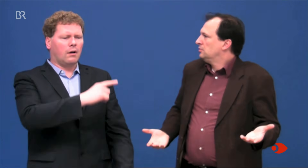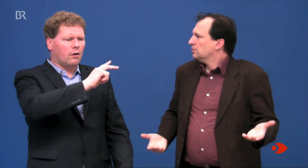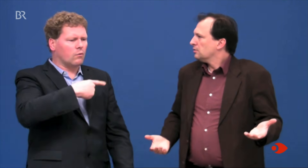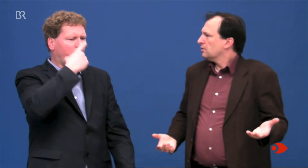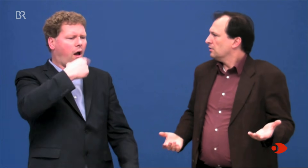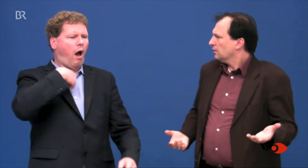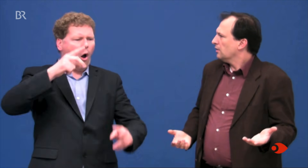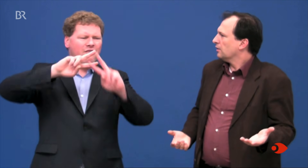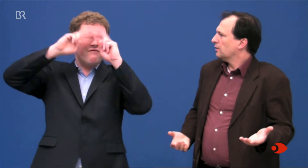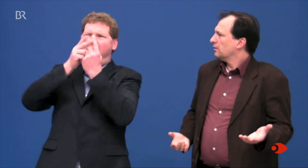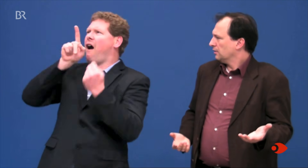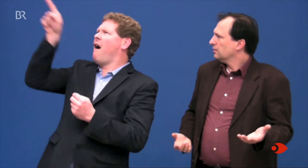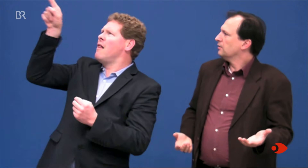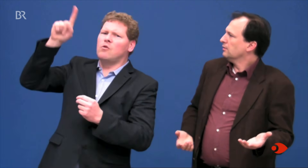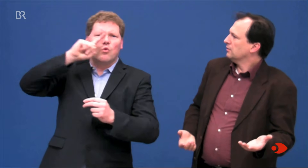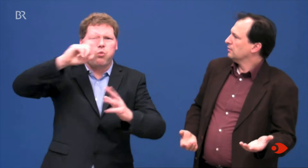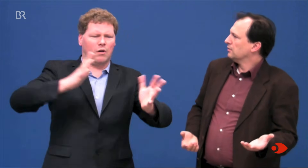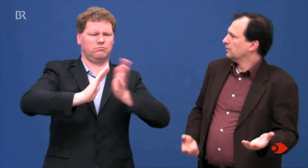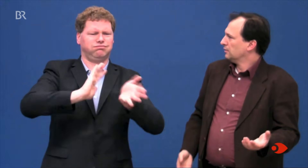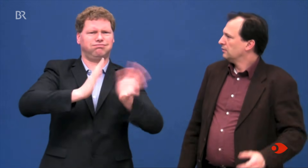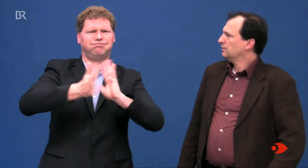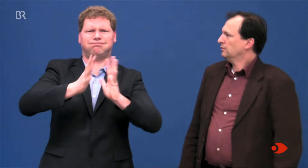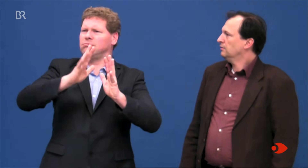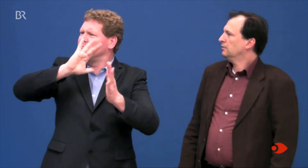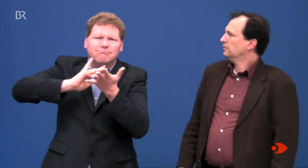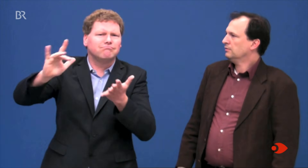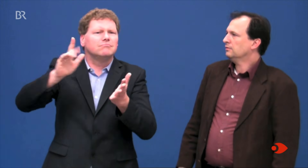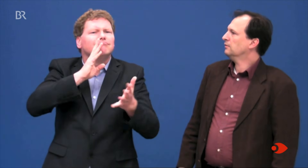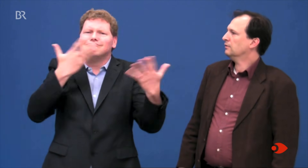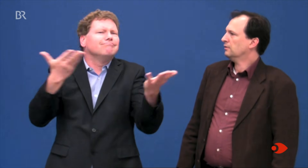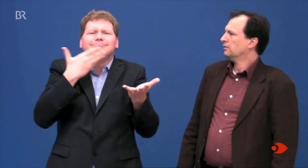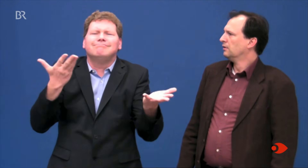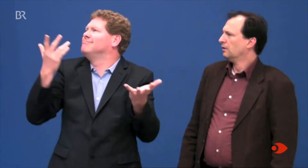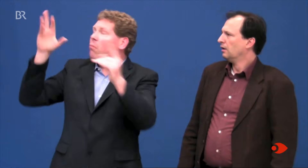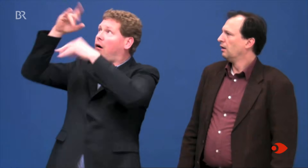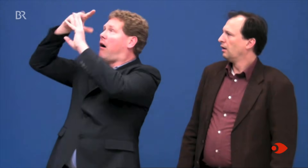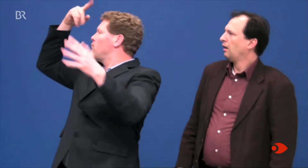Ich komme aus der Welt dort drüben, wo nur gebärdet und nicht gesprochen wird.